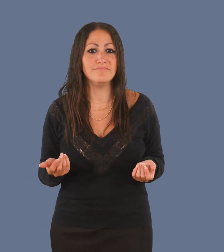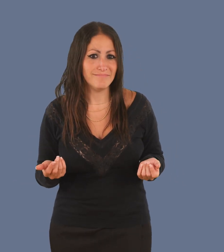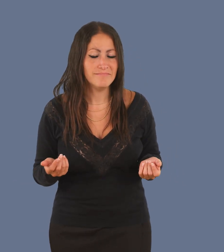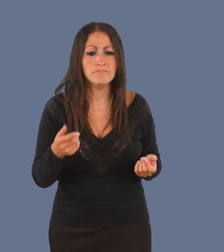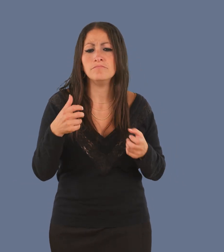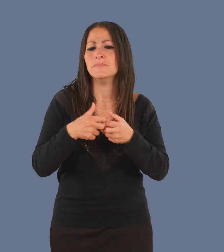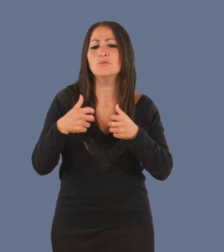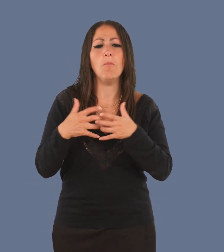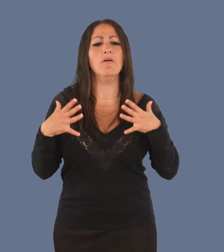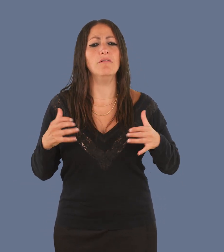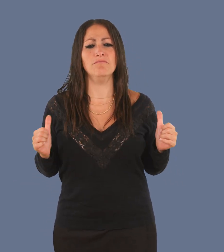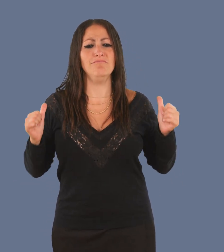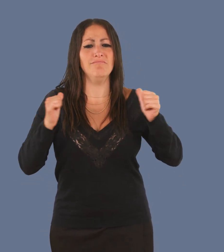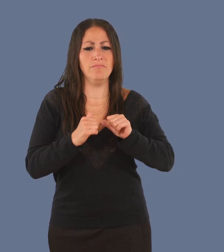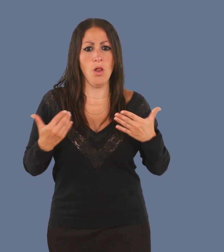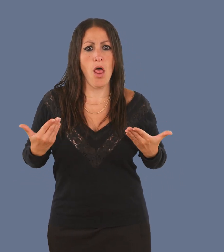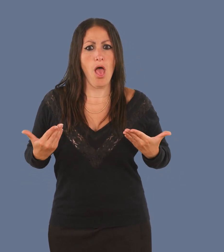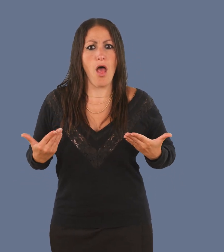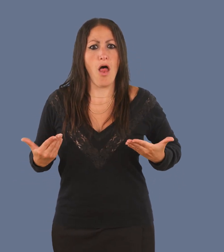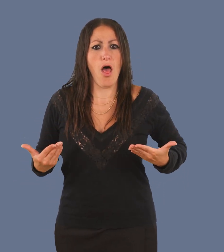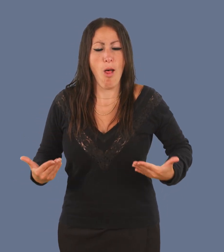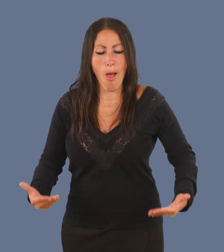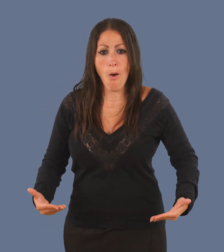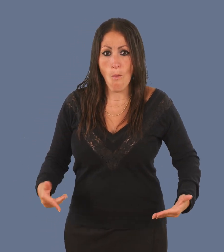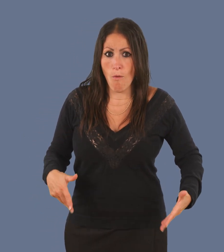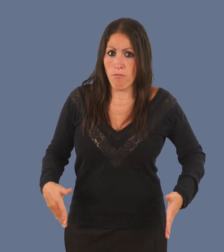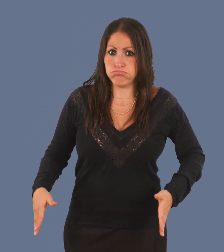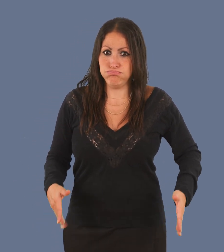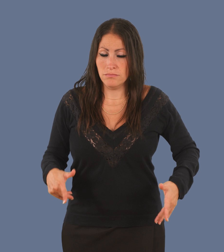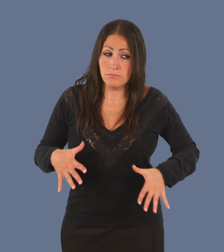Le paletot, pardessus large et droit en drap, triomphe.